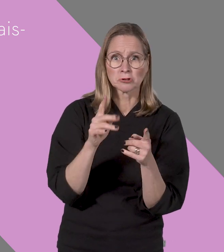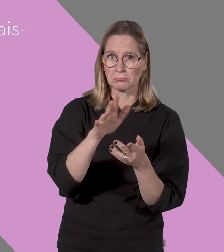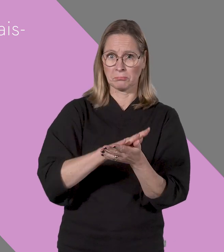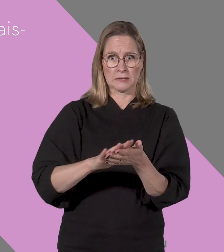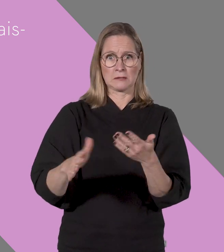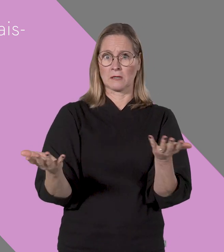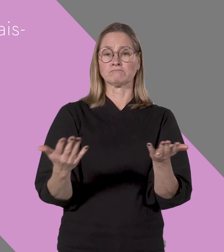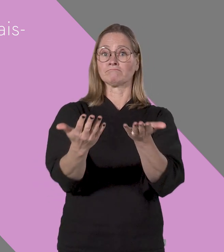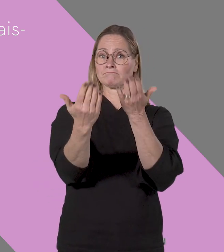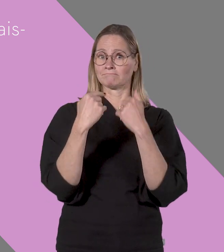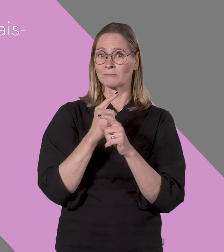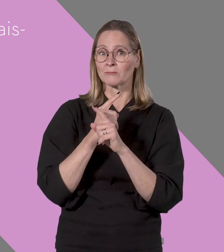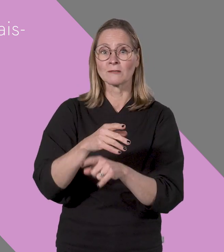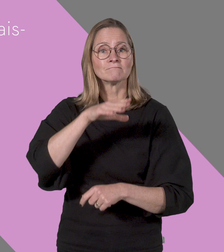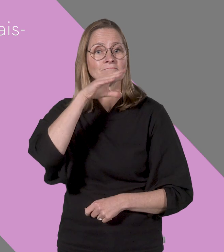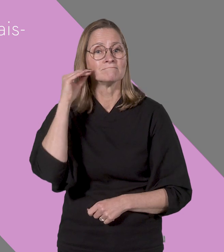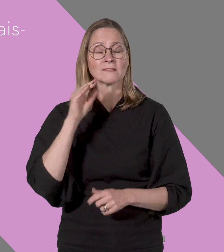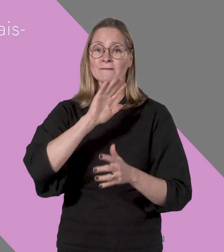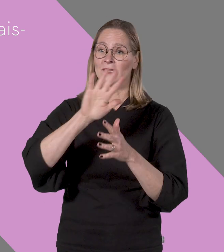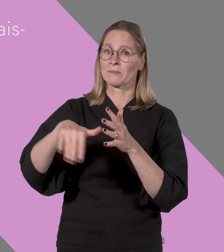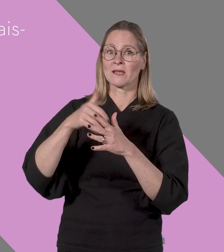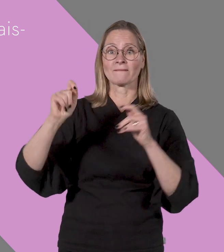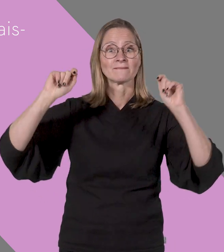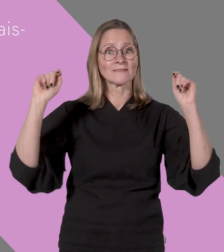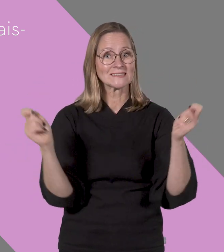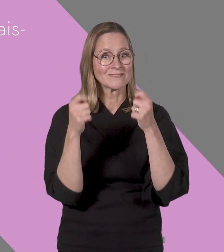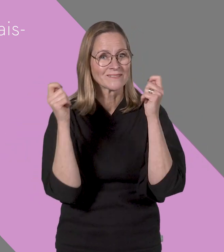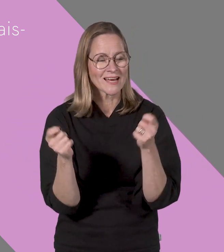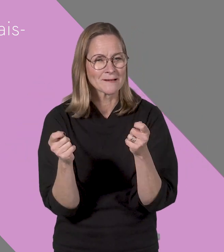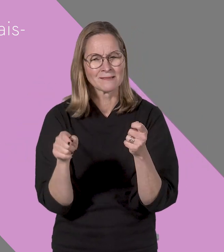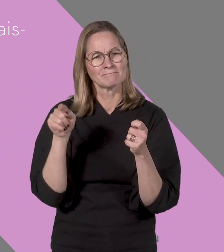Jos et mitään, niin tule mukaan suomen- ruotsalaisen viittomakielen festivaaliin, -